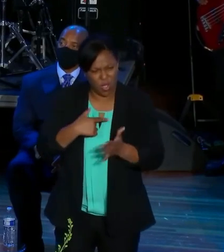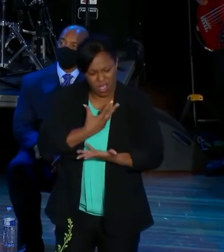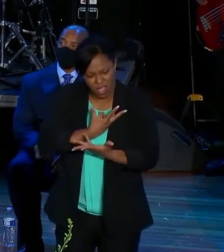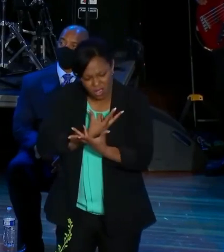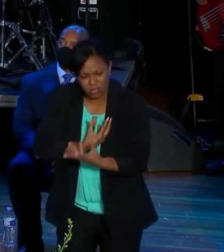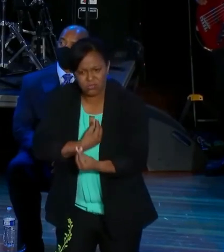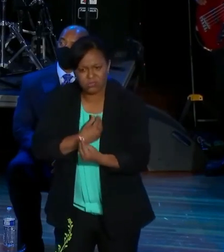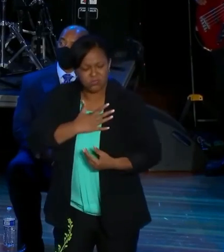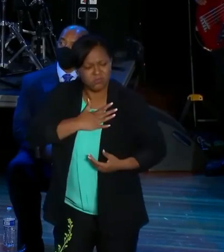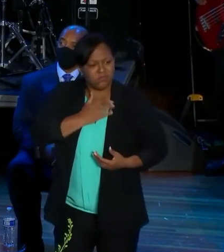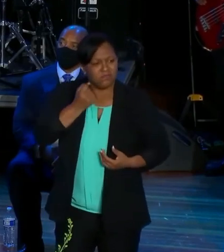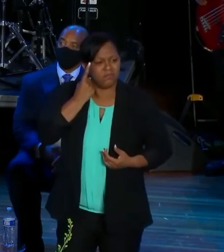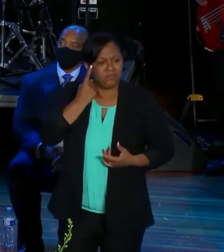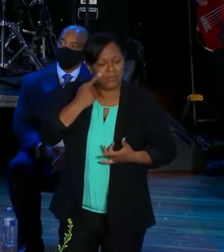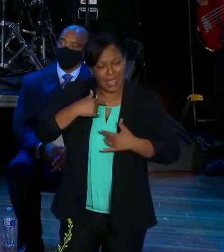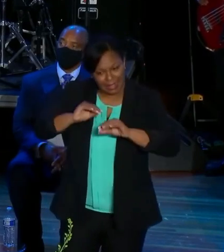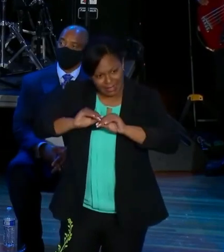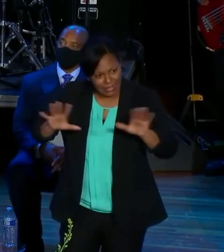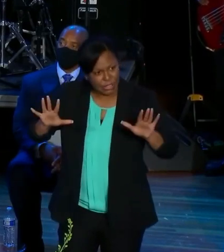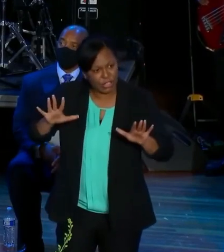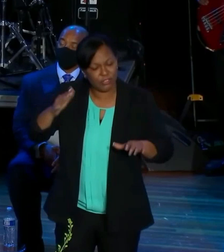Och det är därför som jag ville att de skulle hjälpa med att leda detta